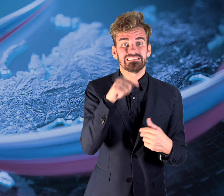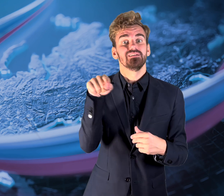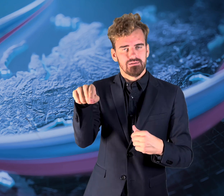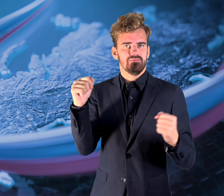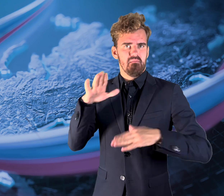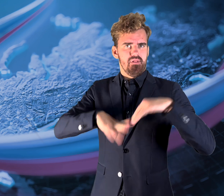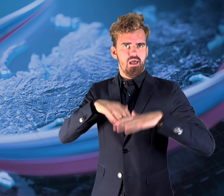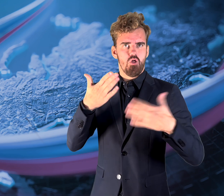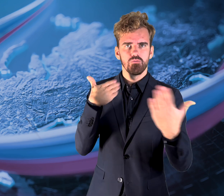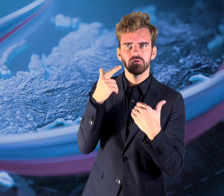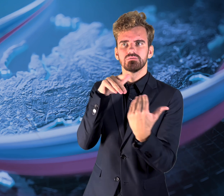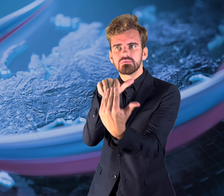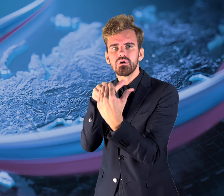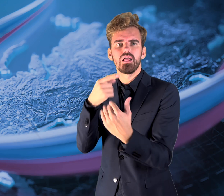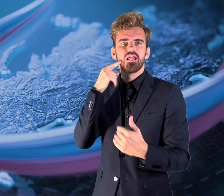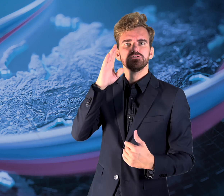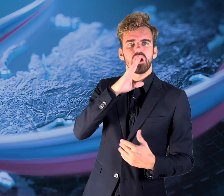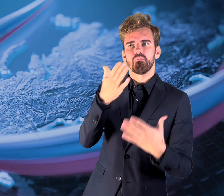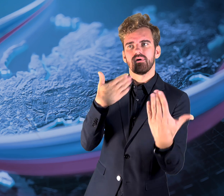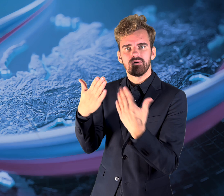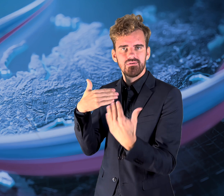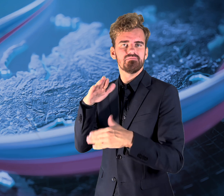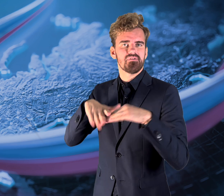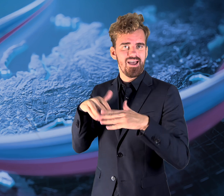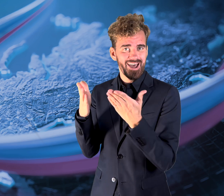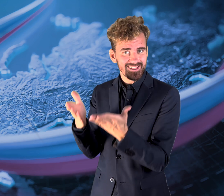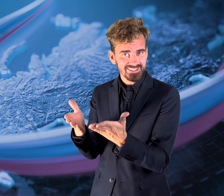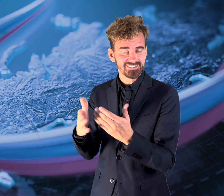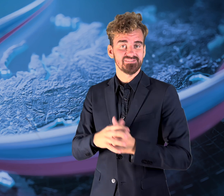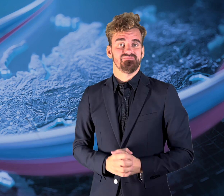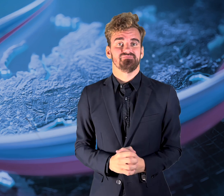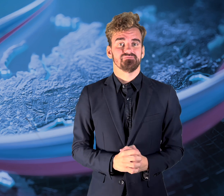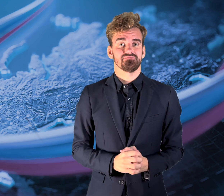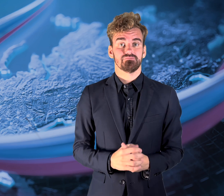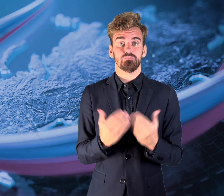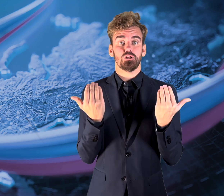с глухими и слабослышащими людьми.